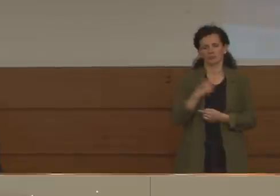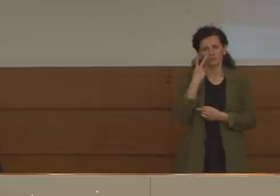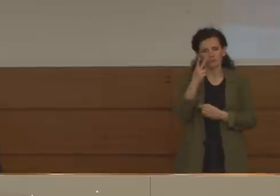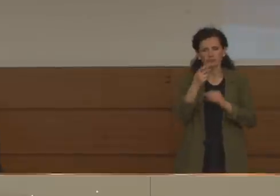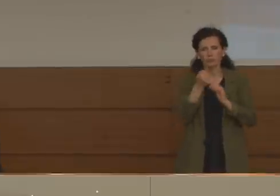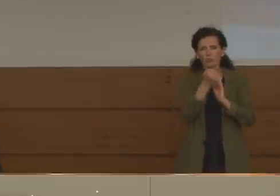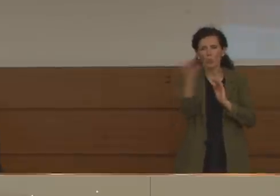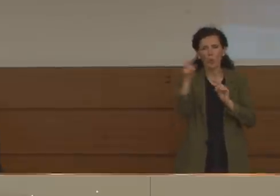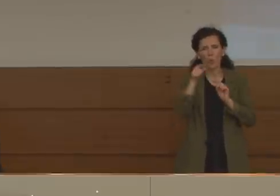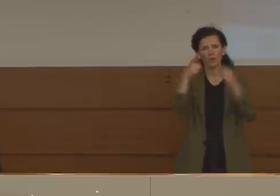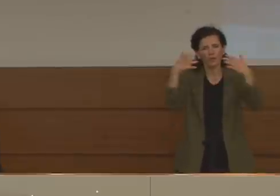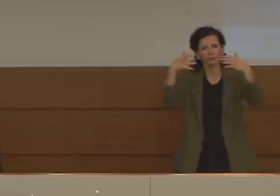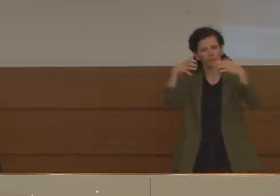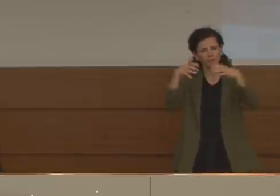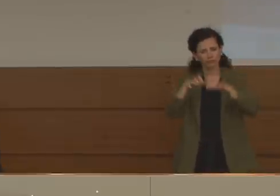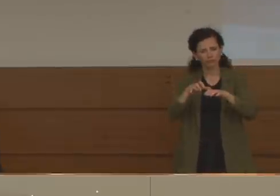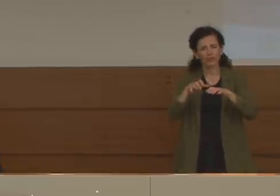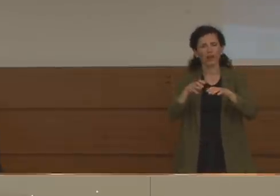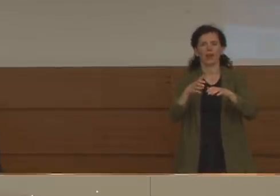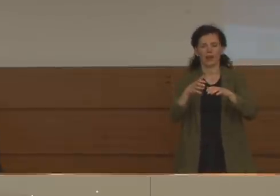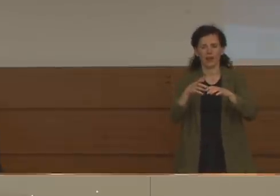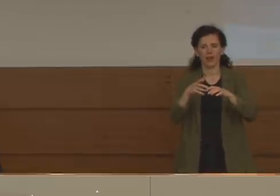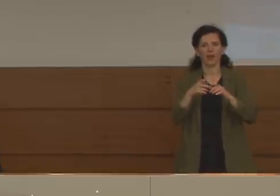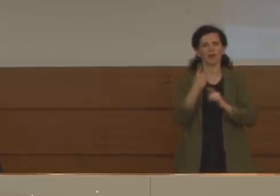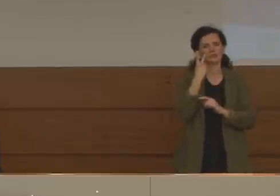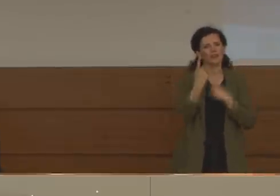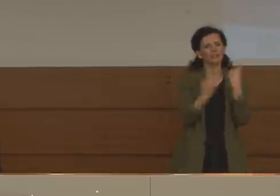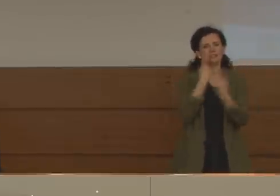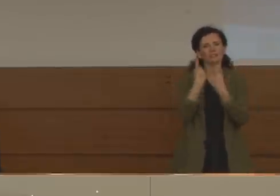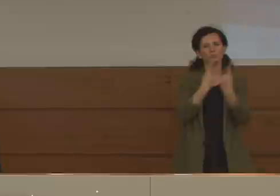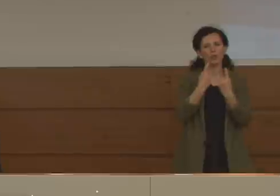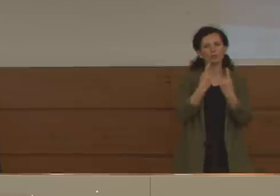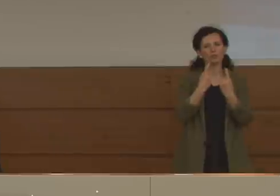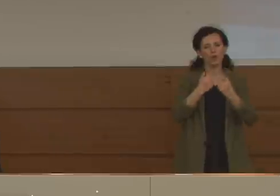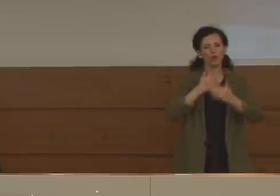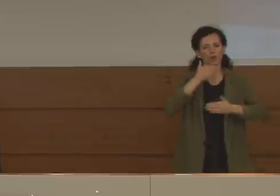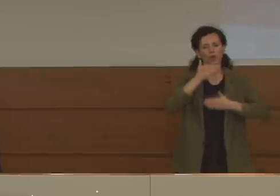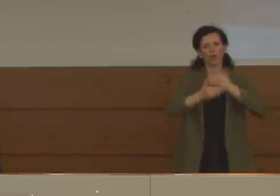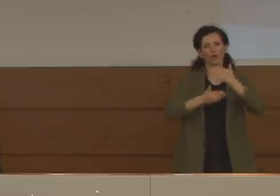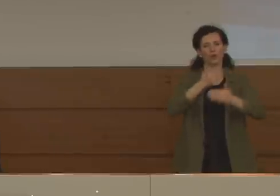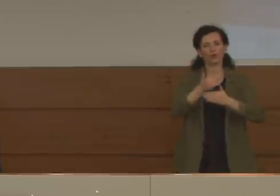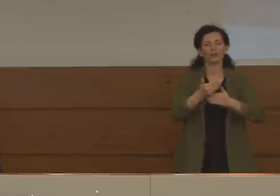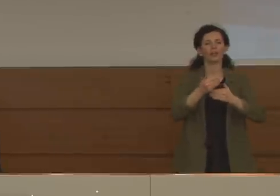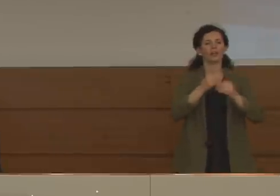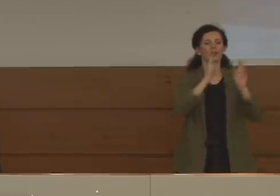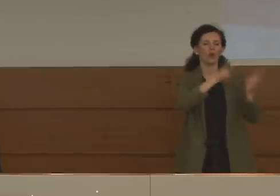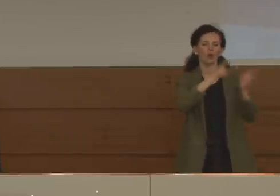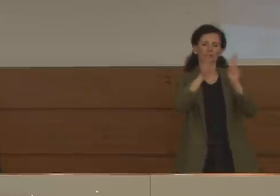una fotografia generale dell'andamento e di come il sistema ospedaliero fa fronte